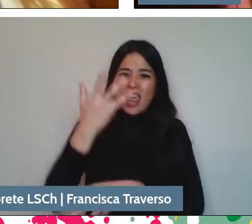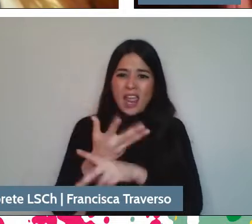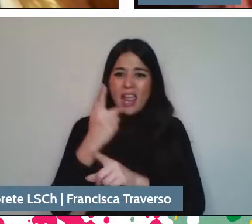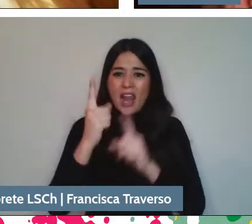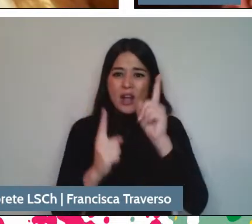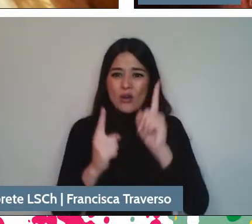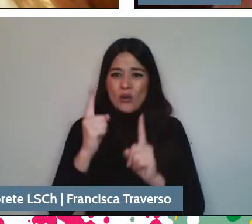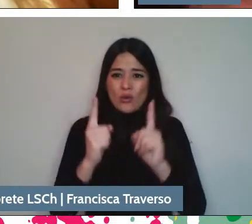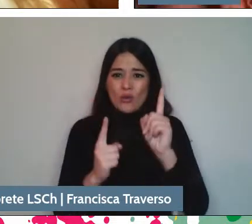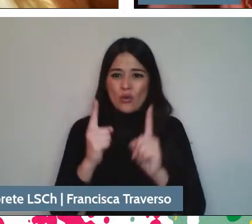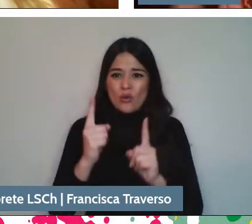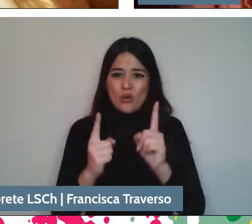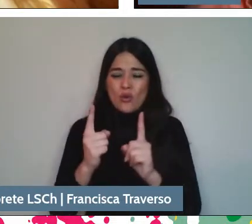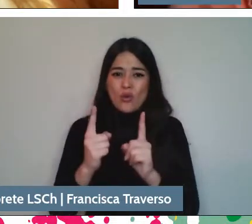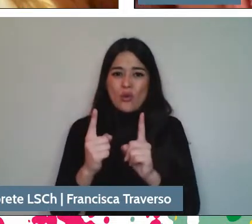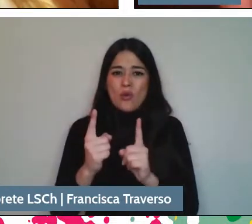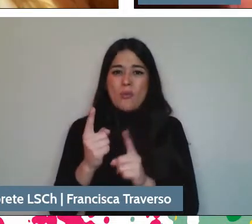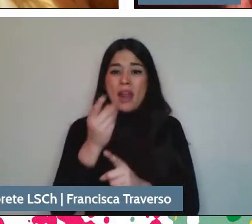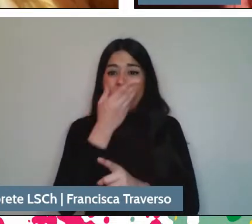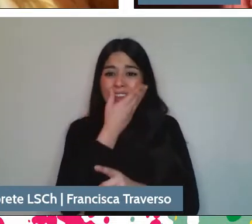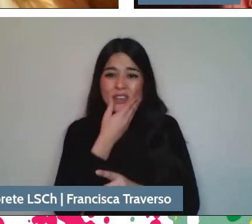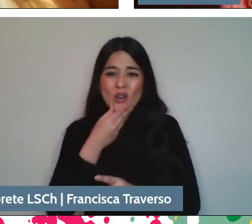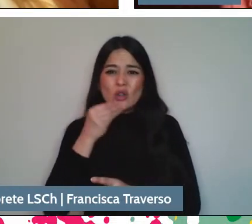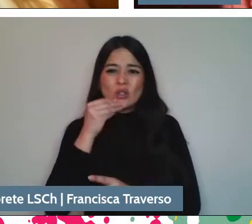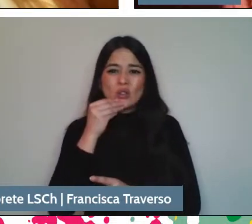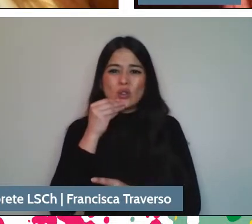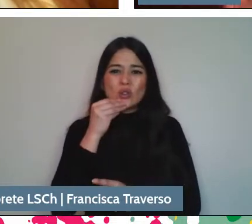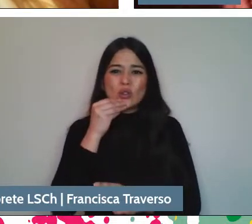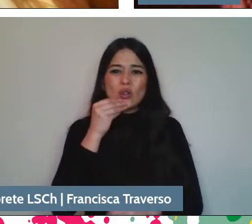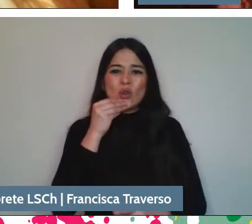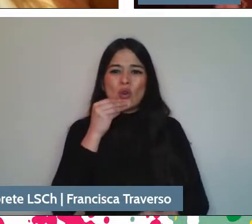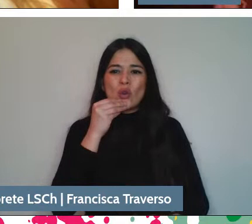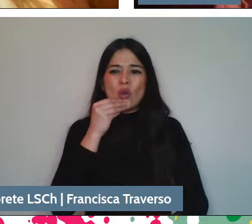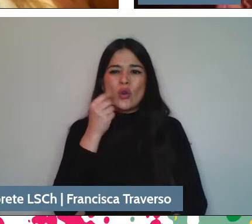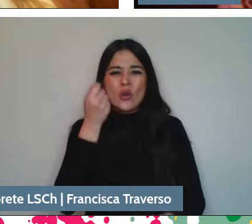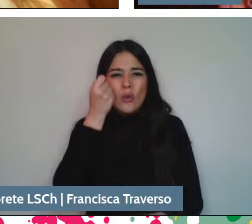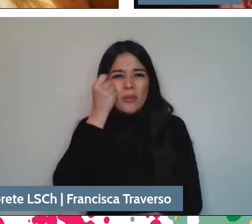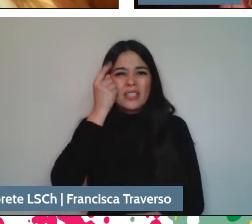maravilloso, milagroso, incomprensible del cual nosotros somos parte.